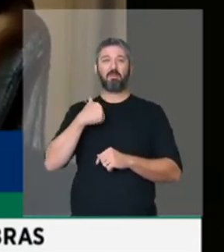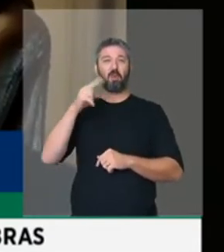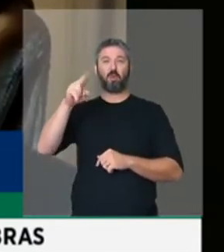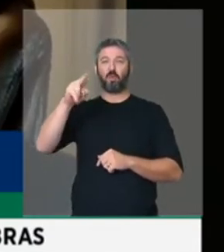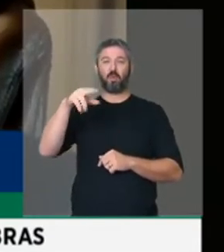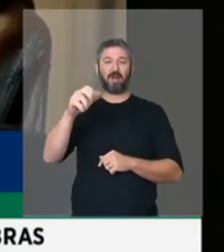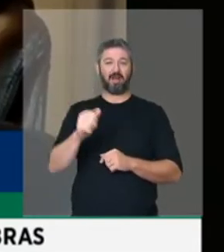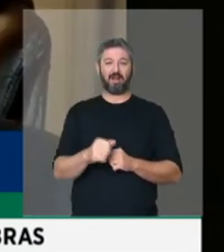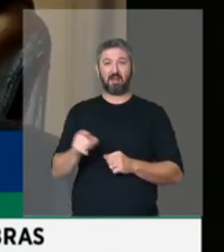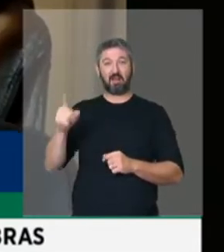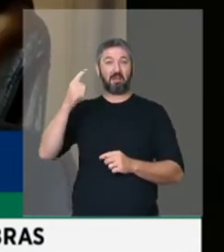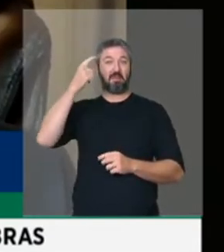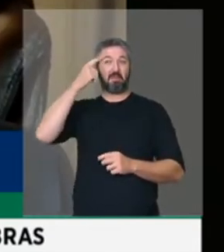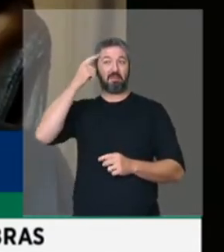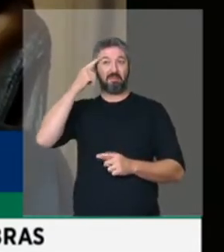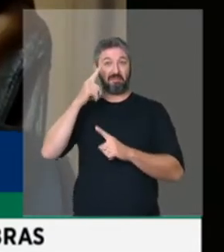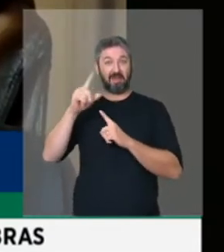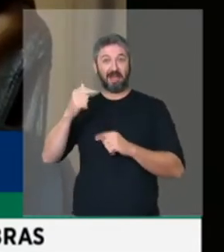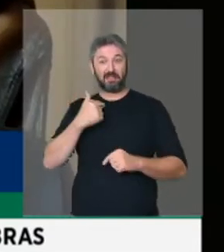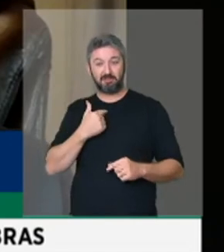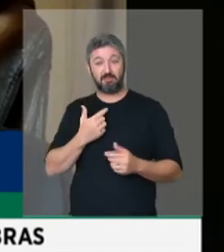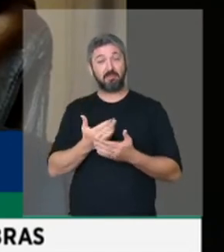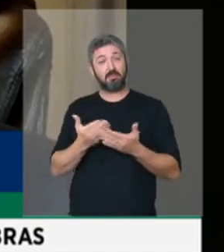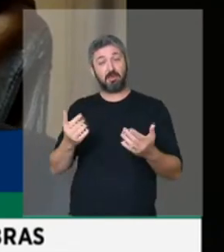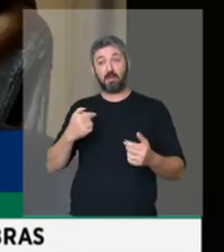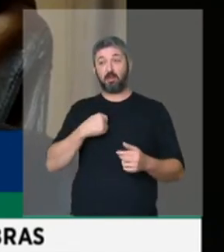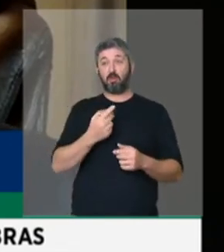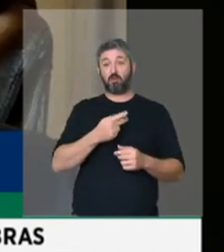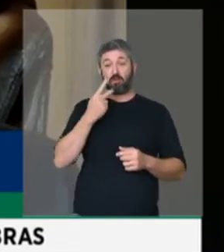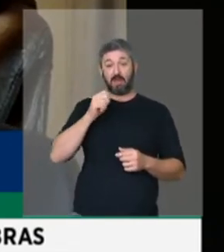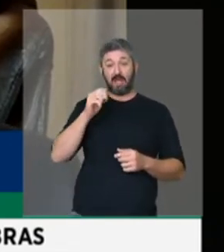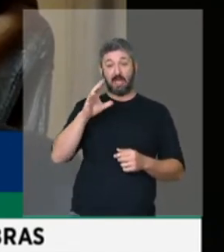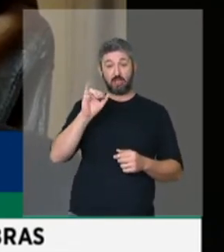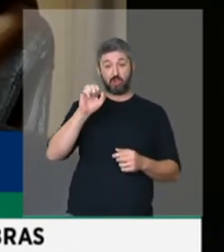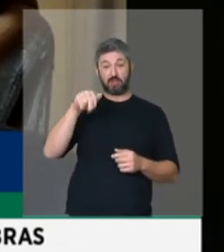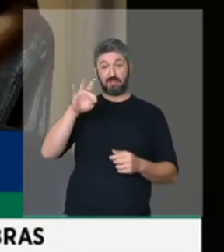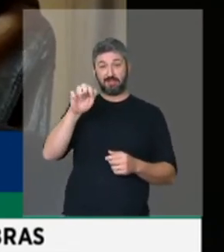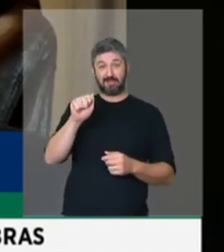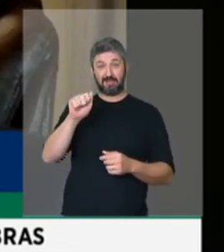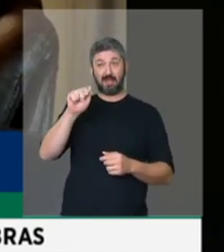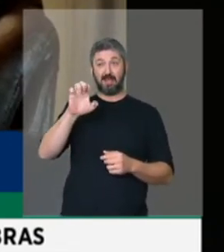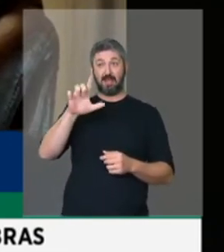FALAR, DEPUTADO BIBO, V.EXA. FOI CITADO. [DEPUTADO]: FUI CITADO. NOBRE PRESIDENTE EU QUERO COMUNICAR QUE... A